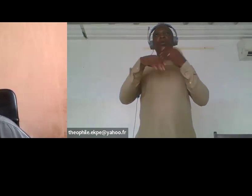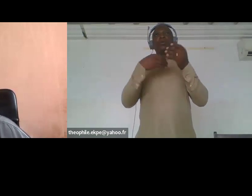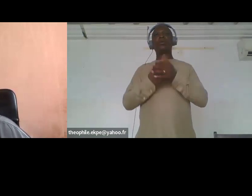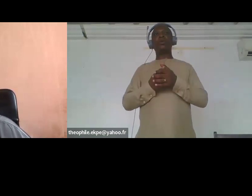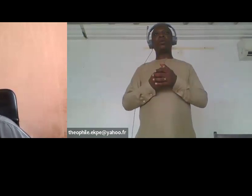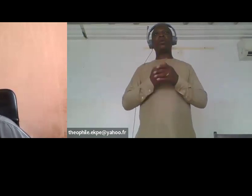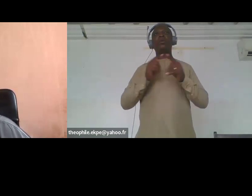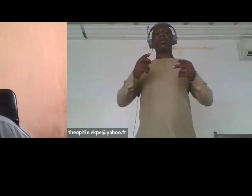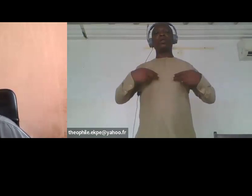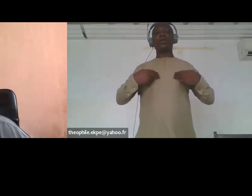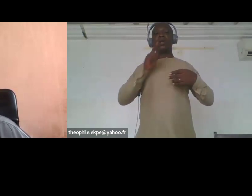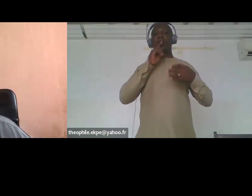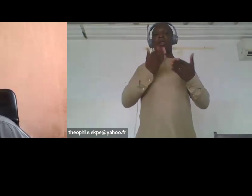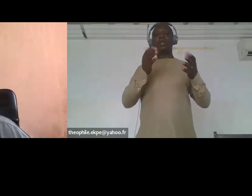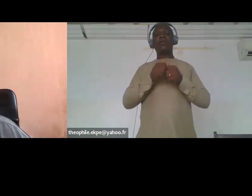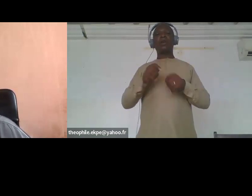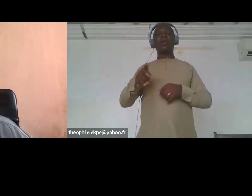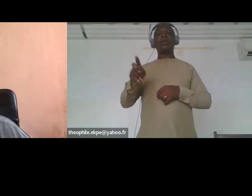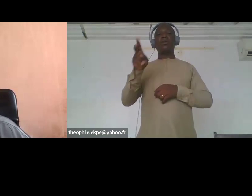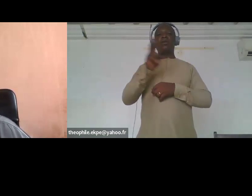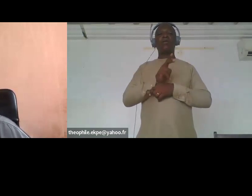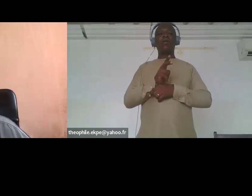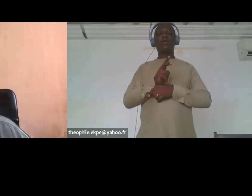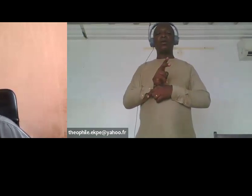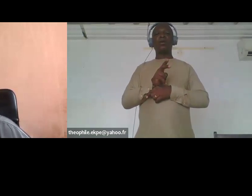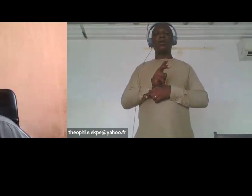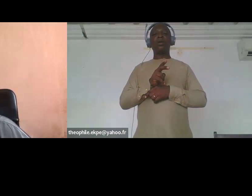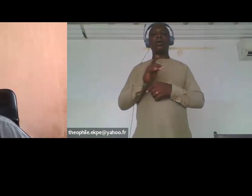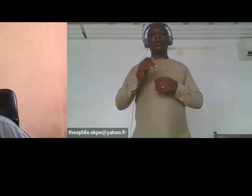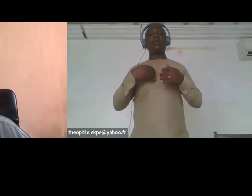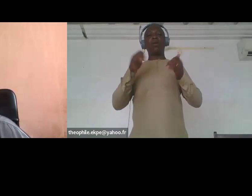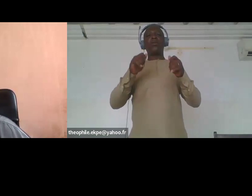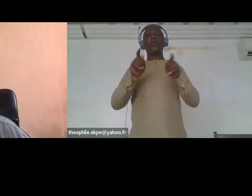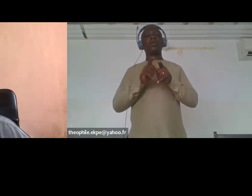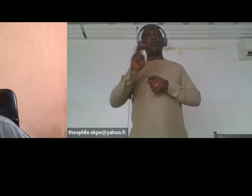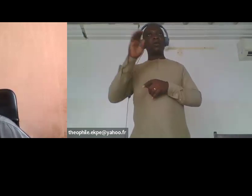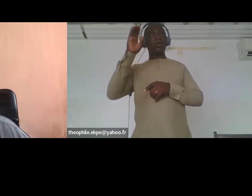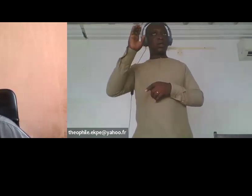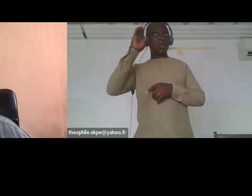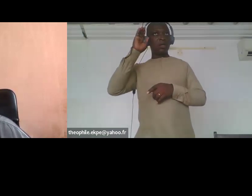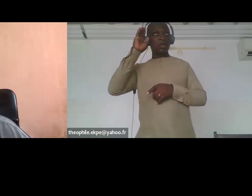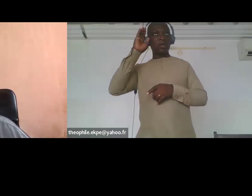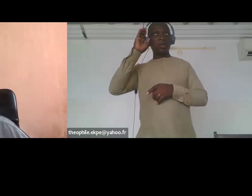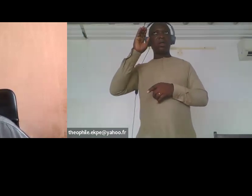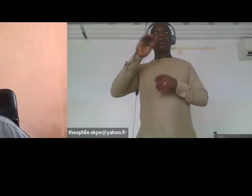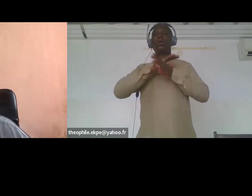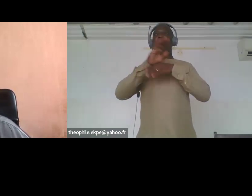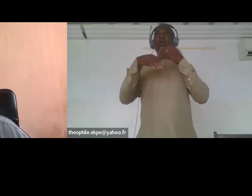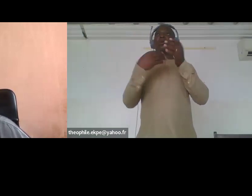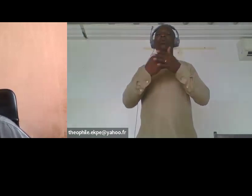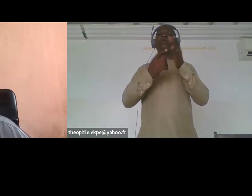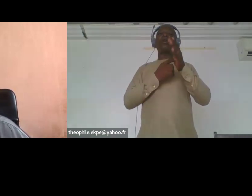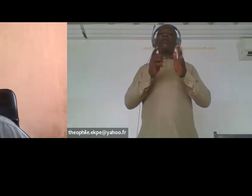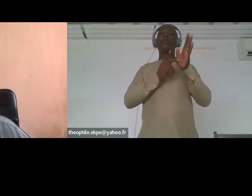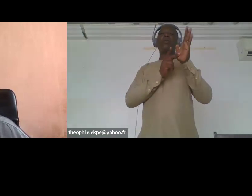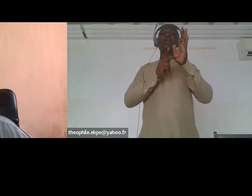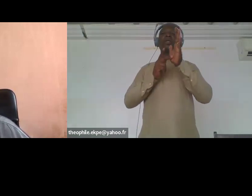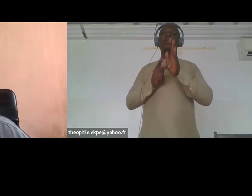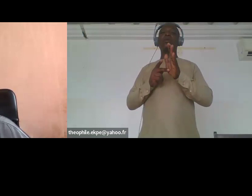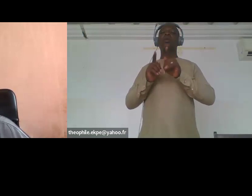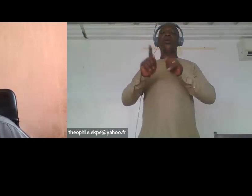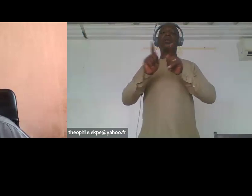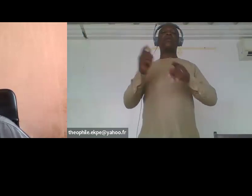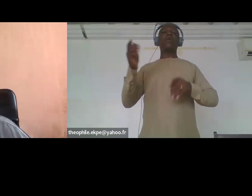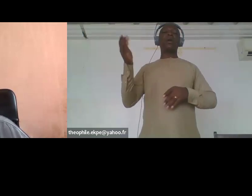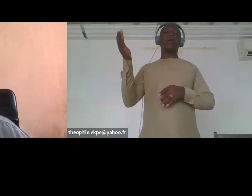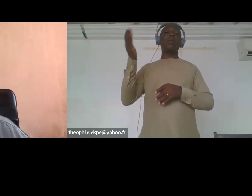here listening to the conversations from the previous um panelist uh I cannot um